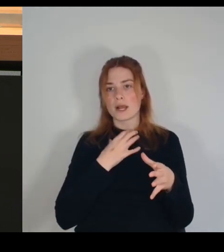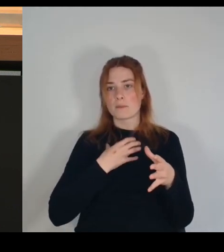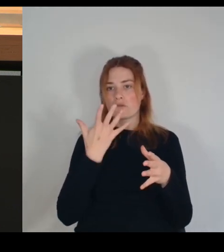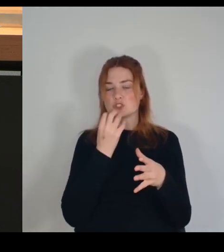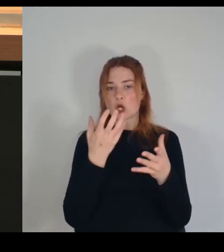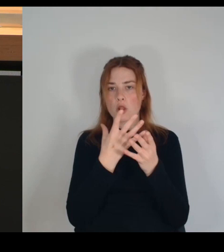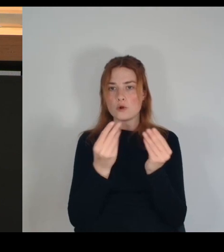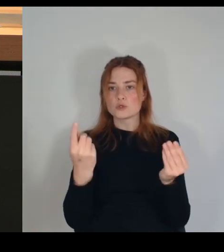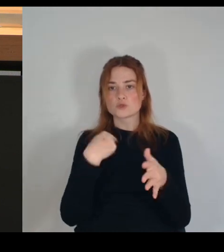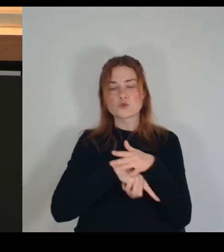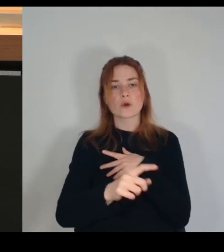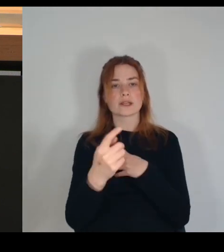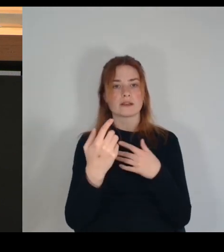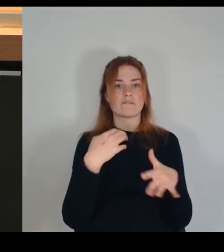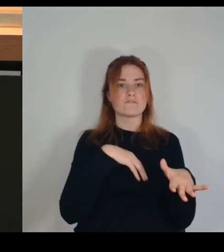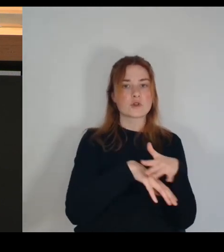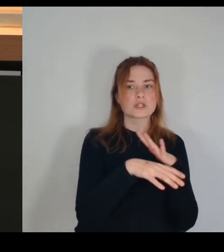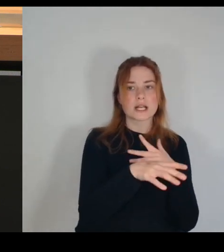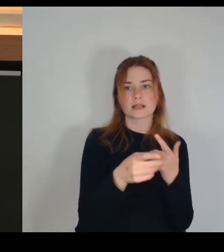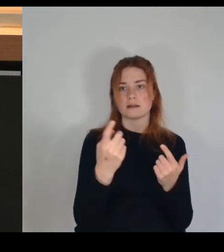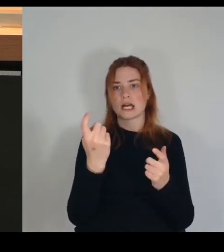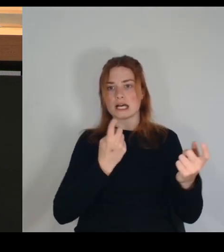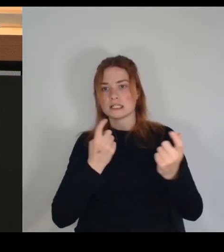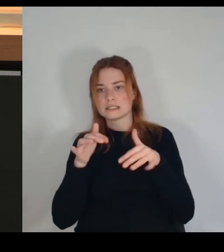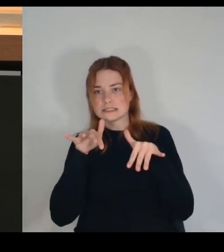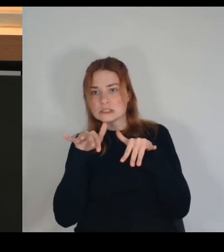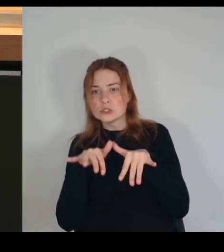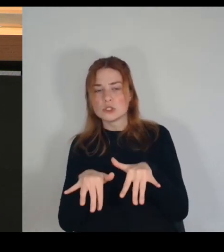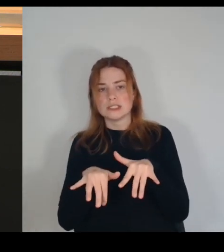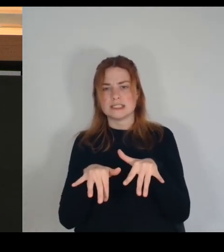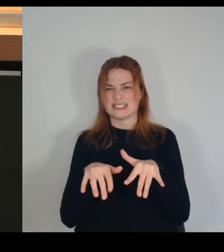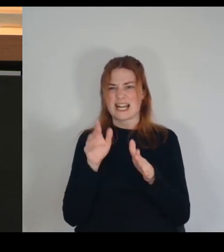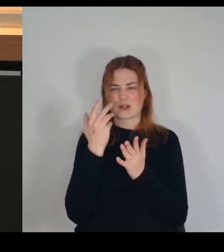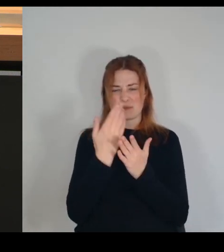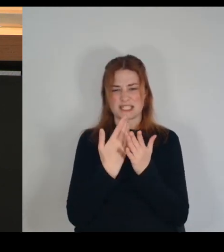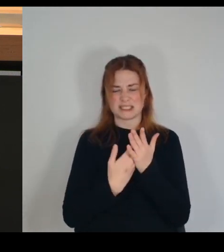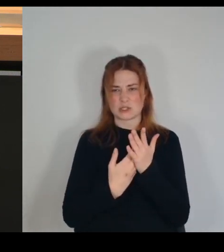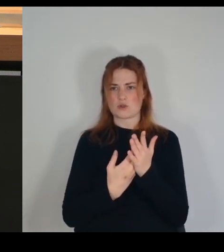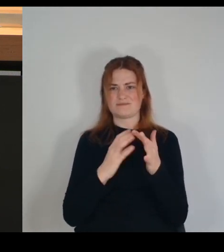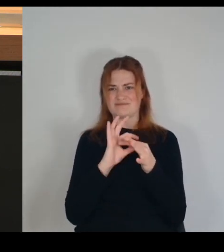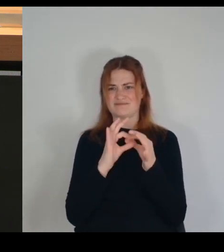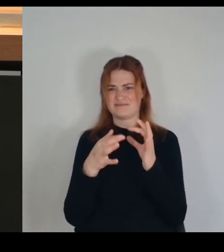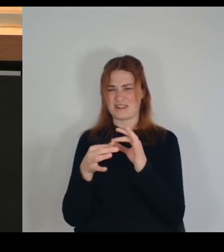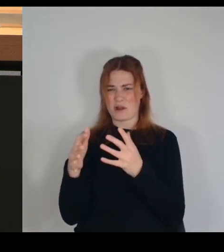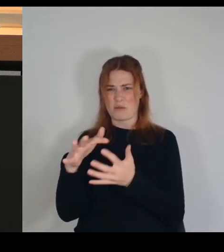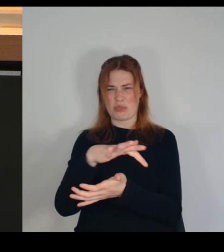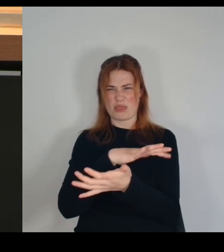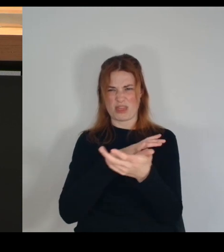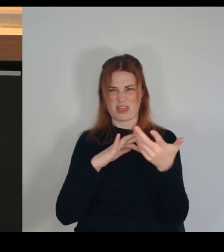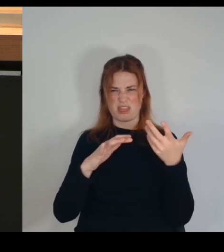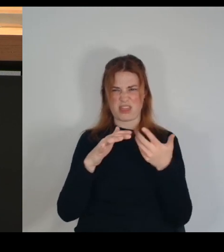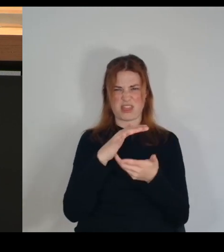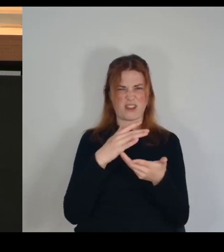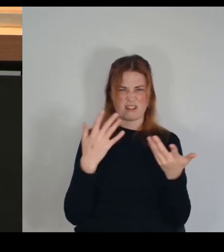Argumentationskette munter durcheinandergemischt. Migration von Menschen, die über keine ausreichende Bildung verfügen,